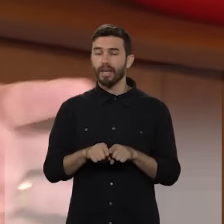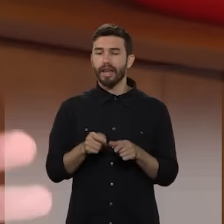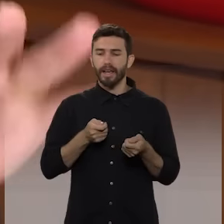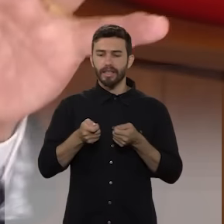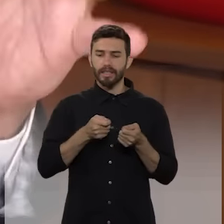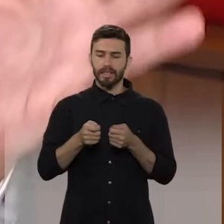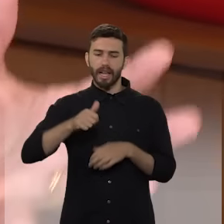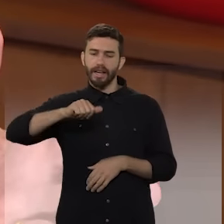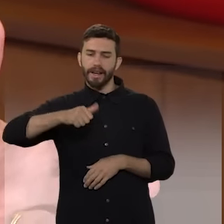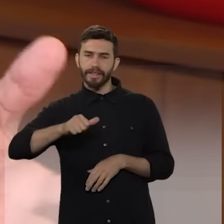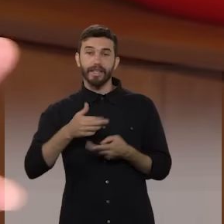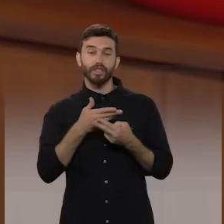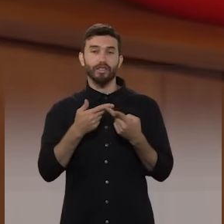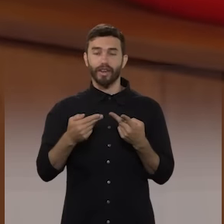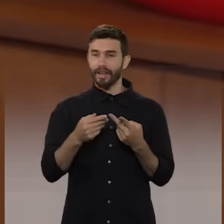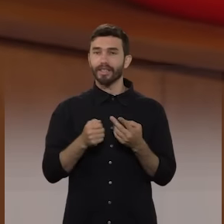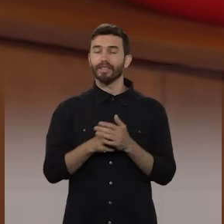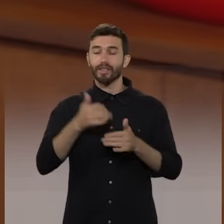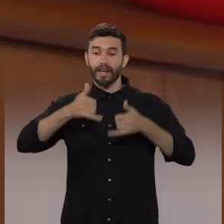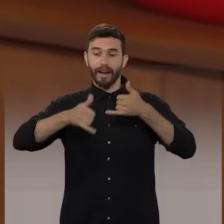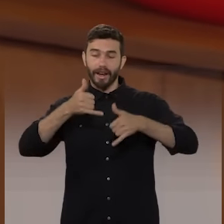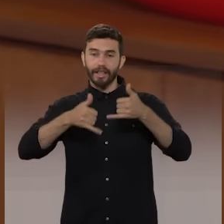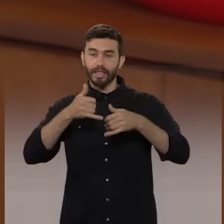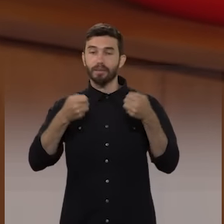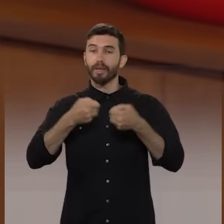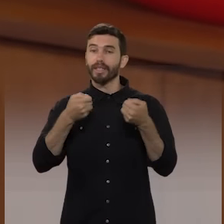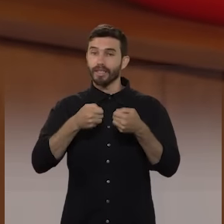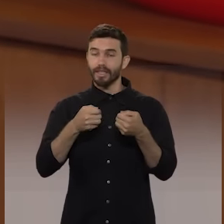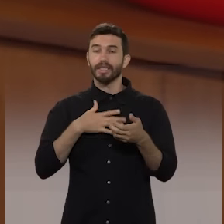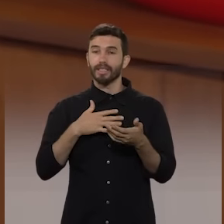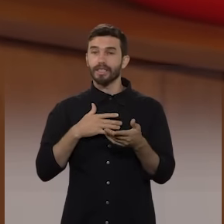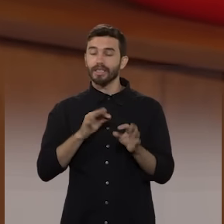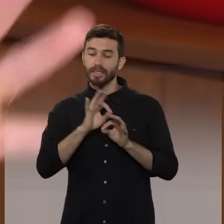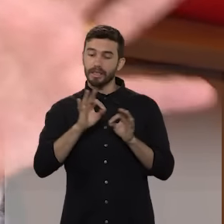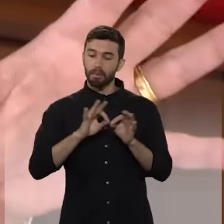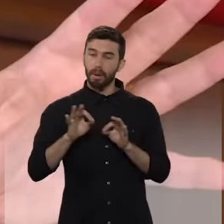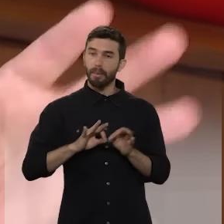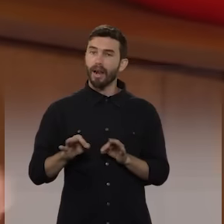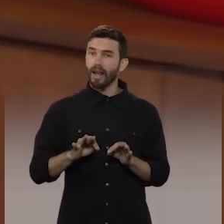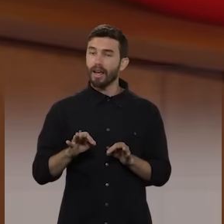técnicas que precisam ser ajustadas para que essa energia possa ser consumida por nós.